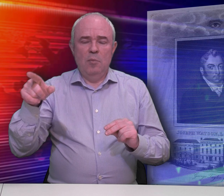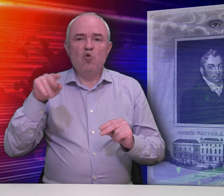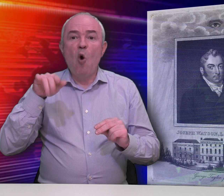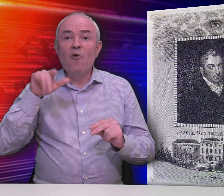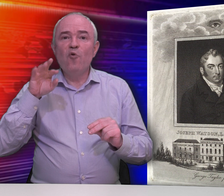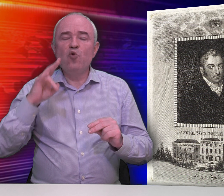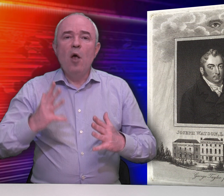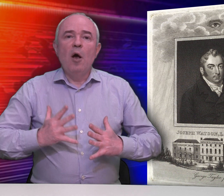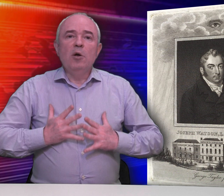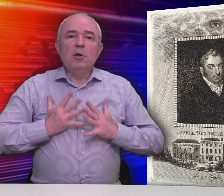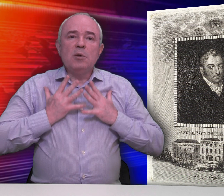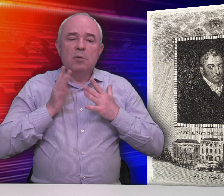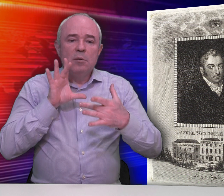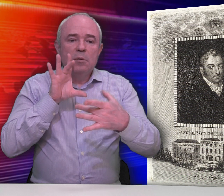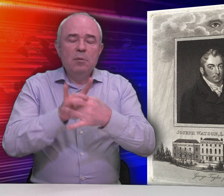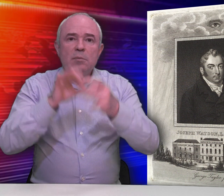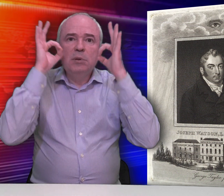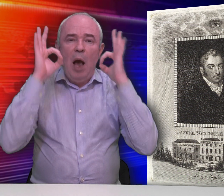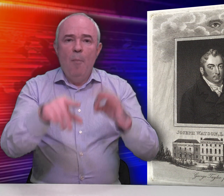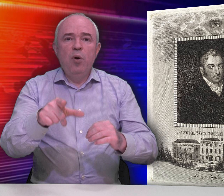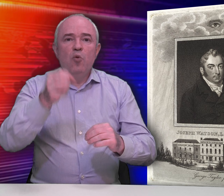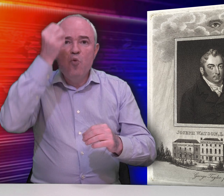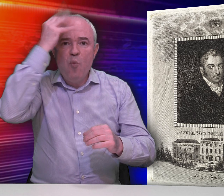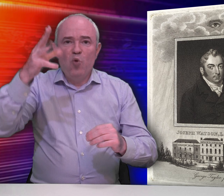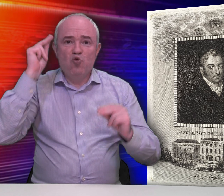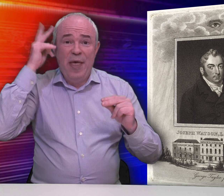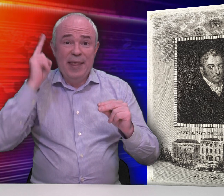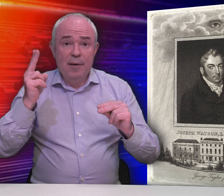Это как раз тот случай, когда учитель нашел своего ученика.